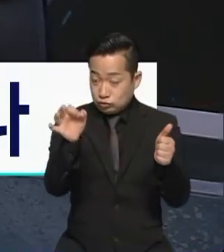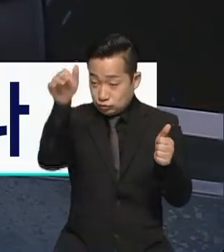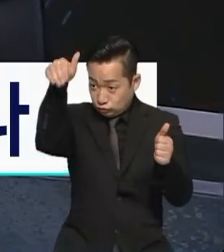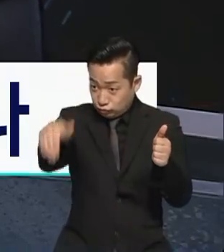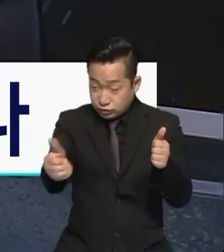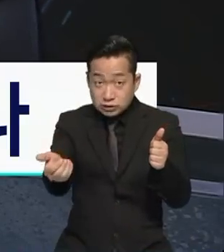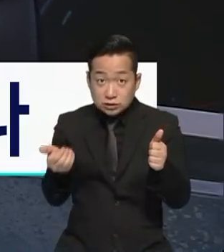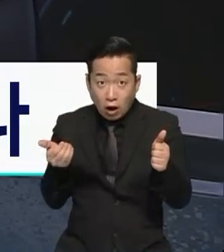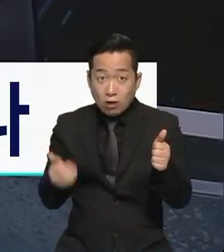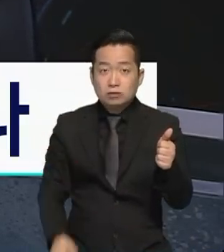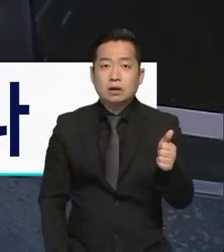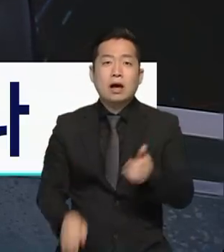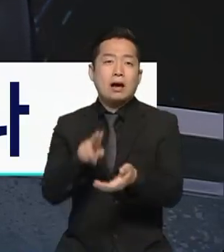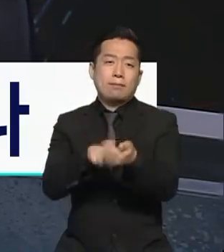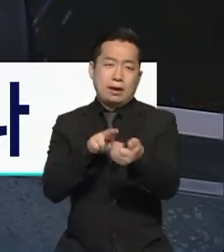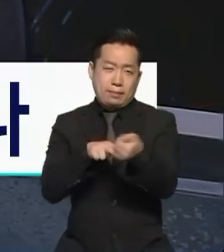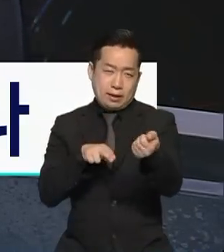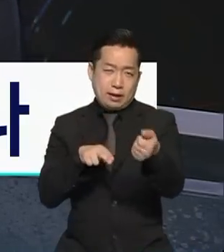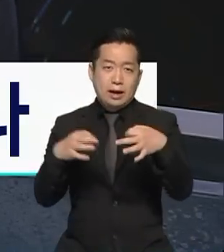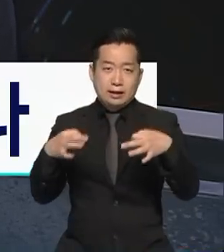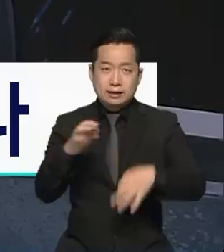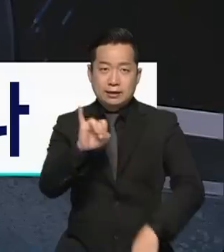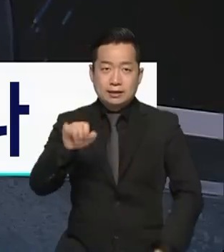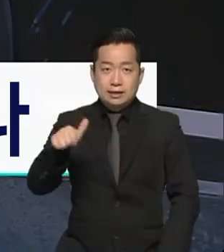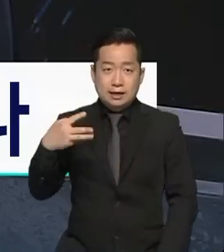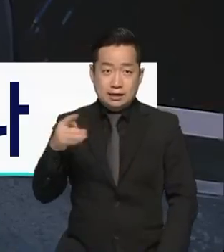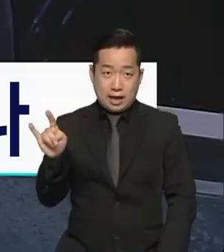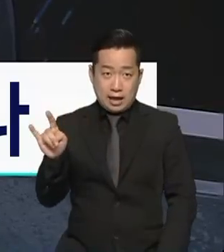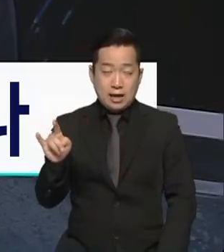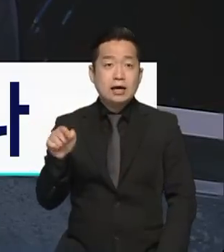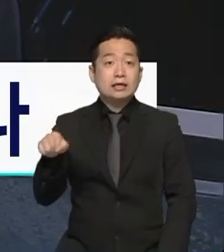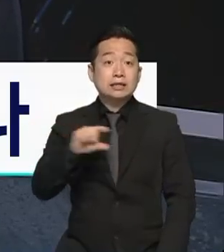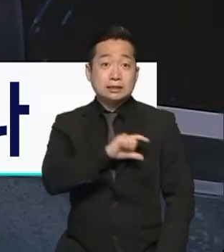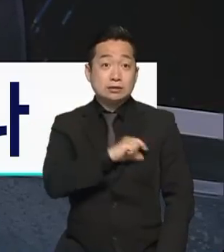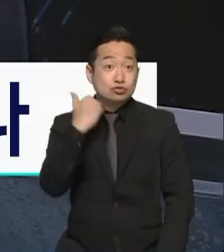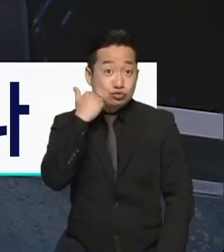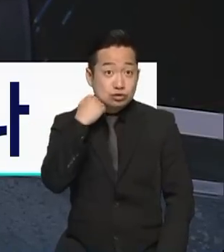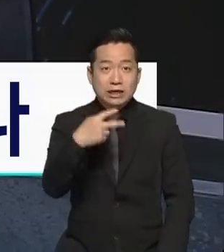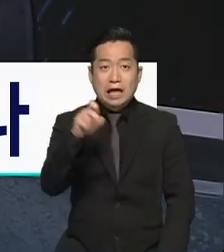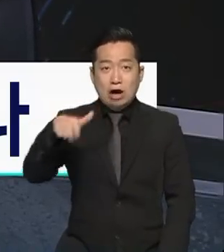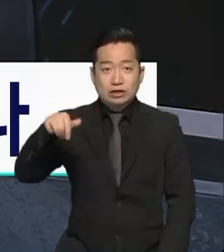직전에 대거 주식을 팔아치운 김익래 다우키움그룹 회장을 지목하면서 제3의